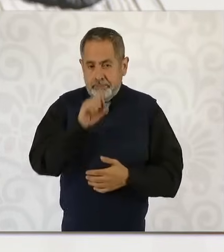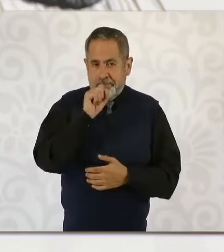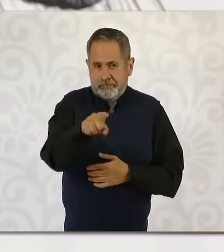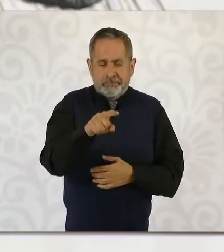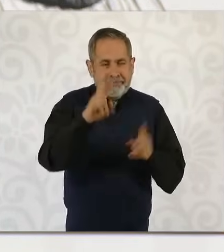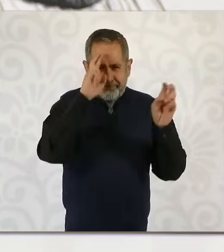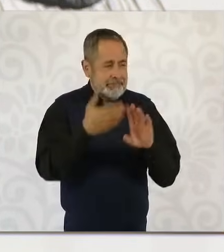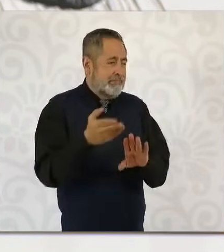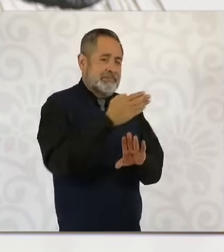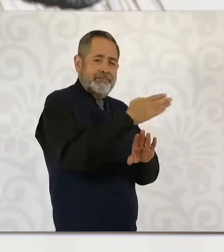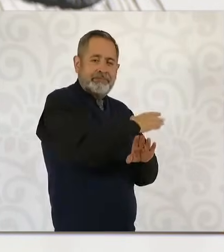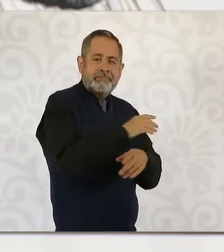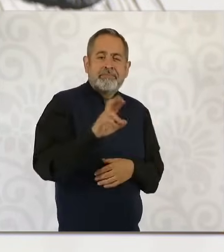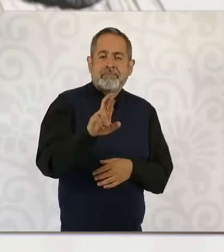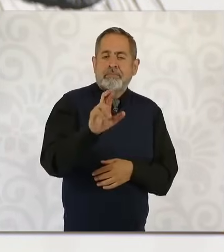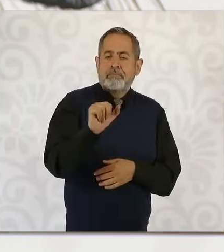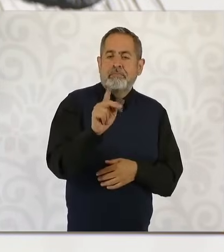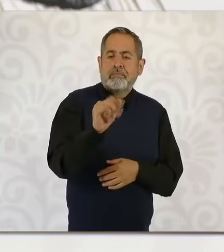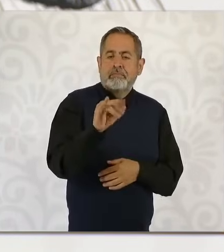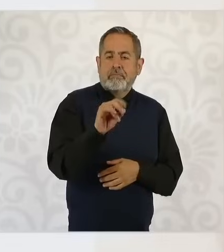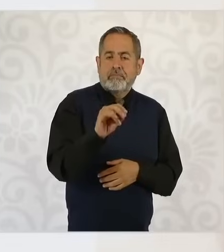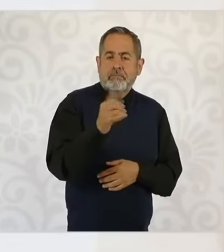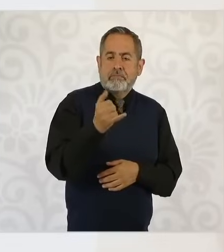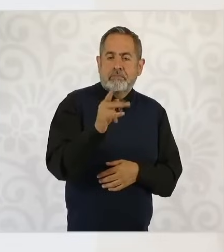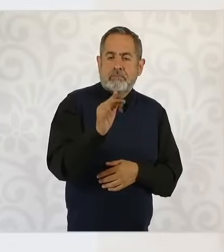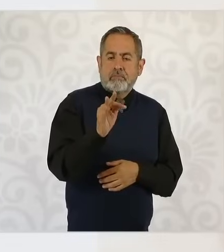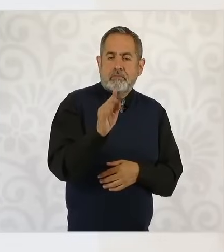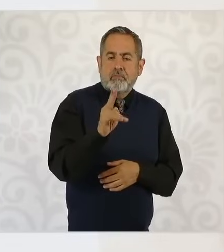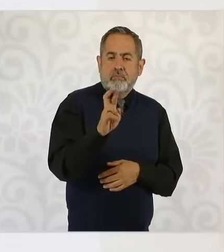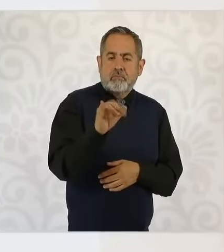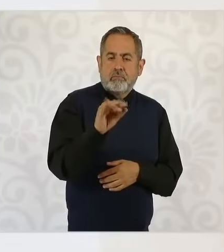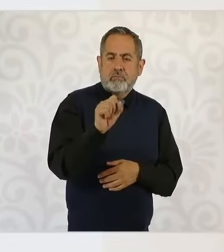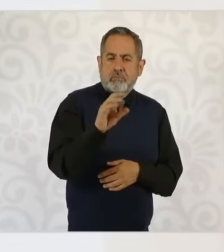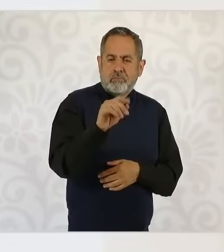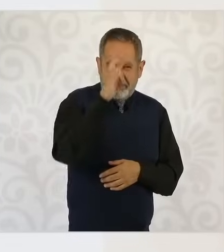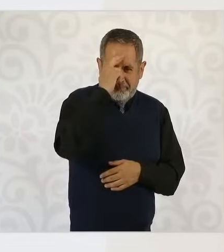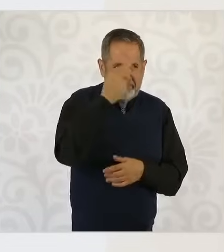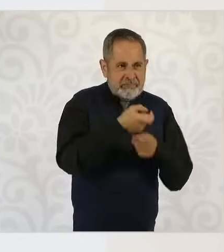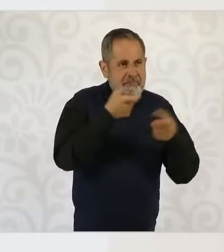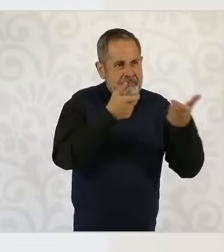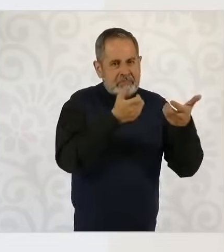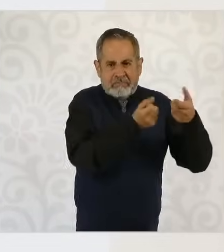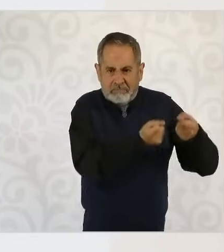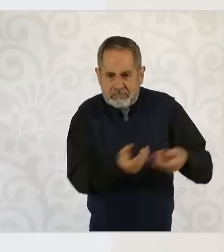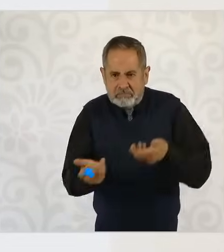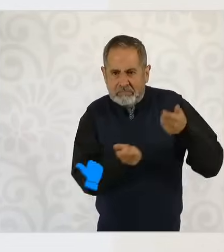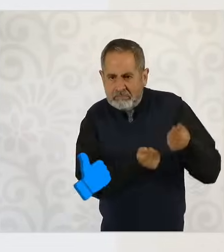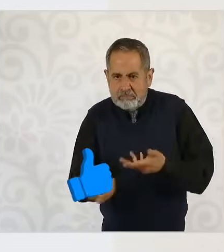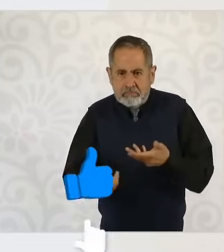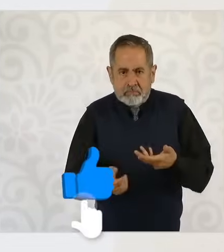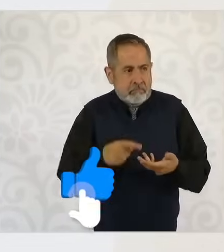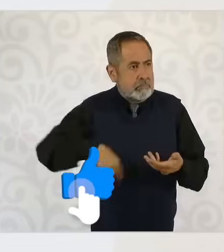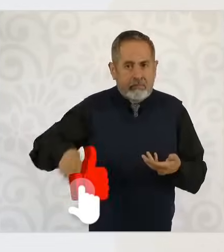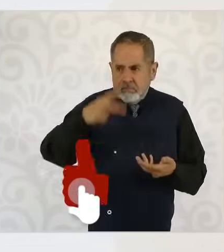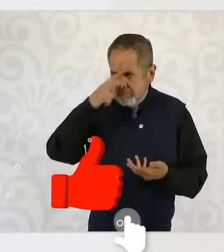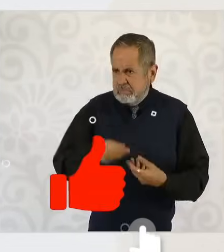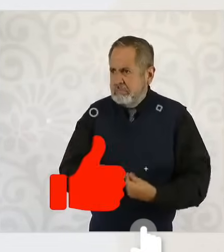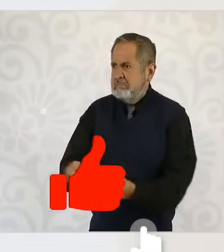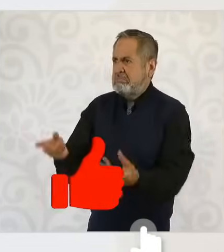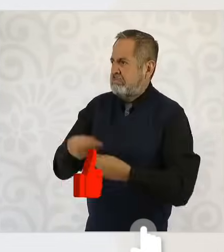y Furioso este operativo que hubo de entrada de armas de Estados Unidos a México en la época de